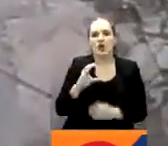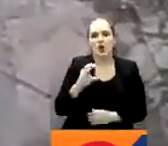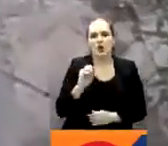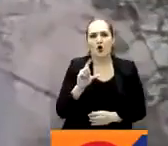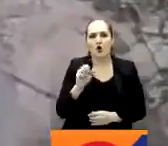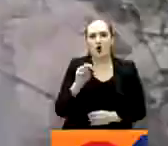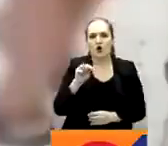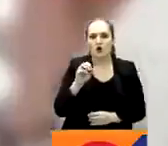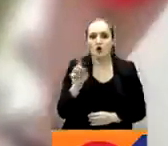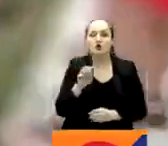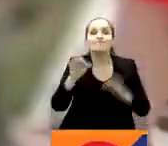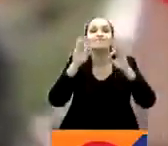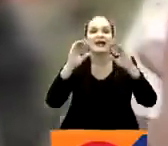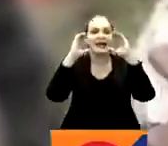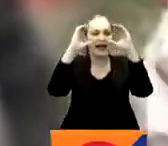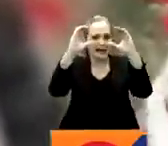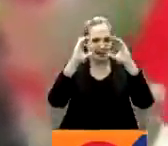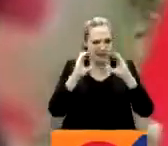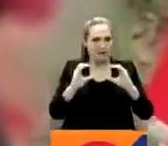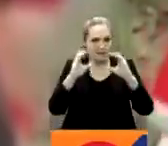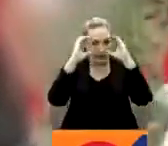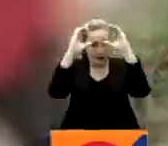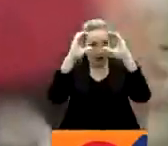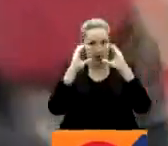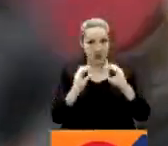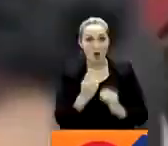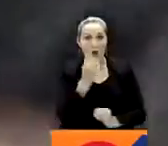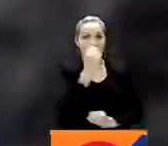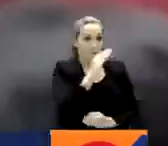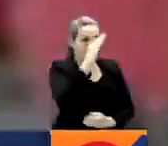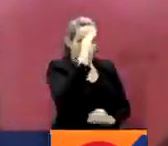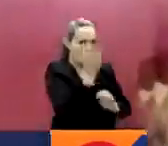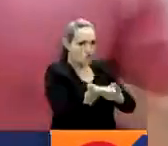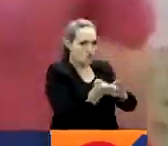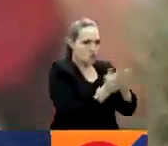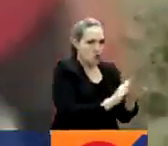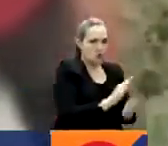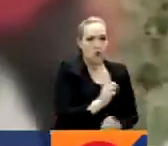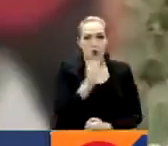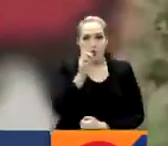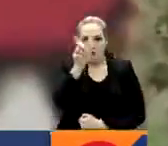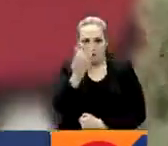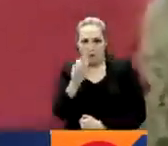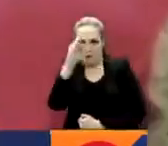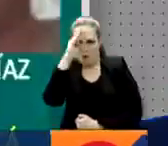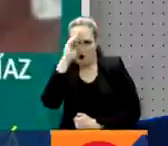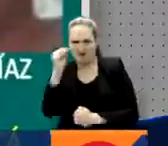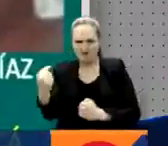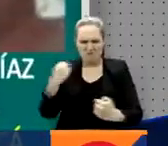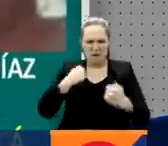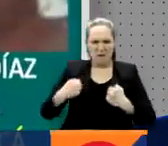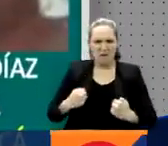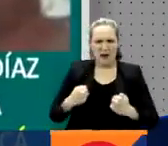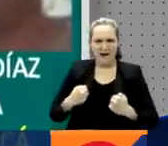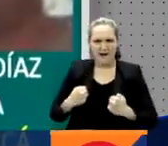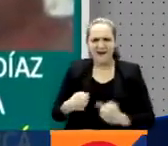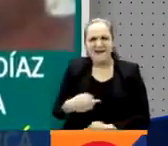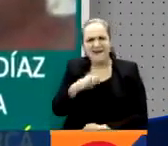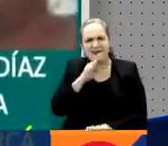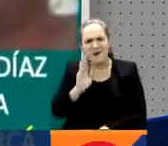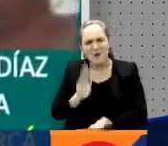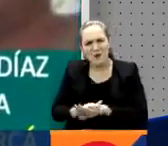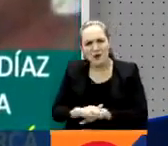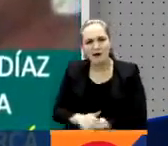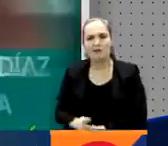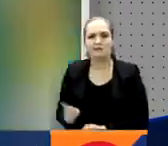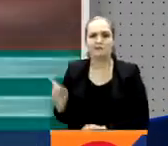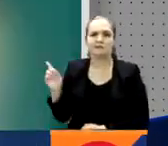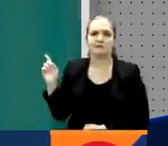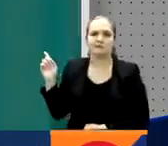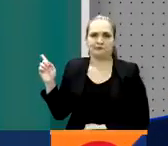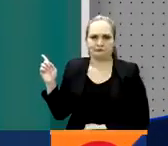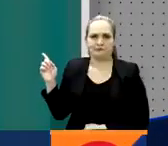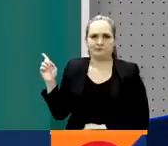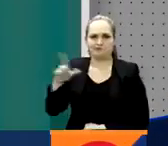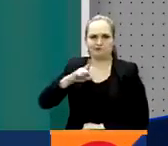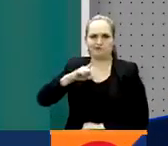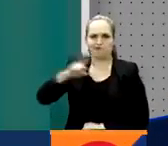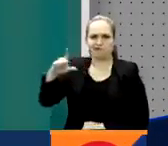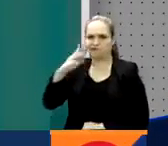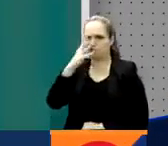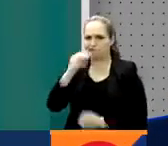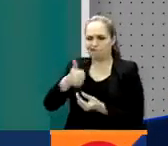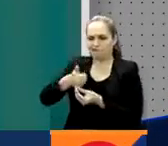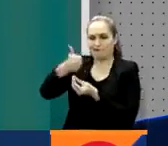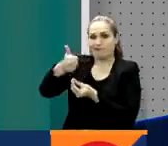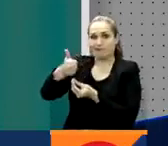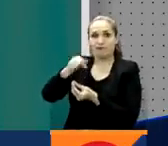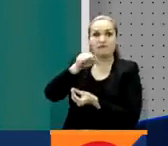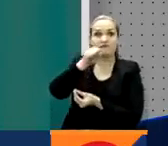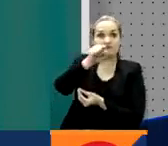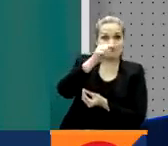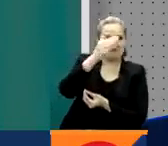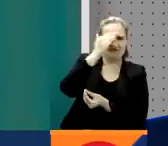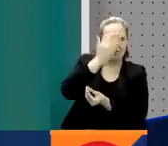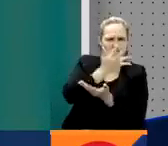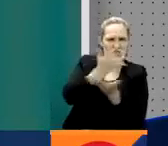VICENTE DEL CAGUáN CAQUETá.